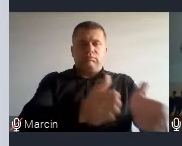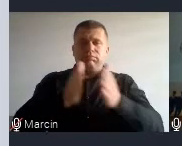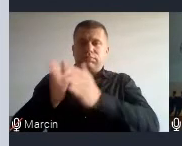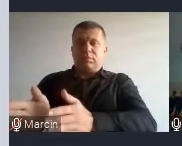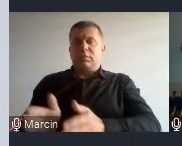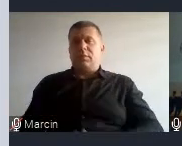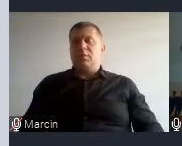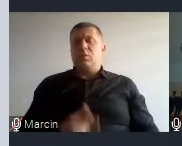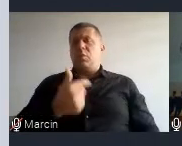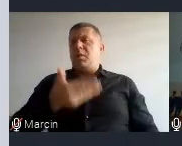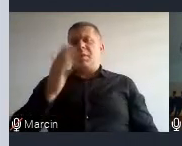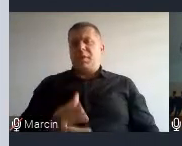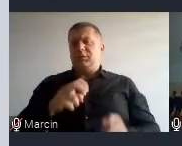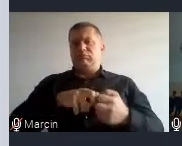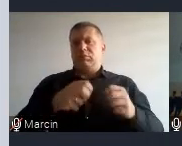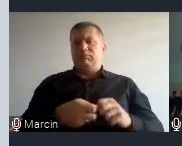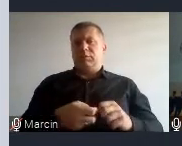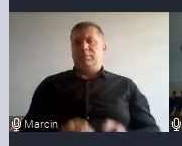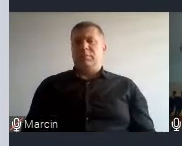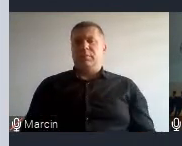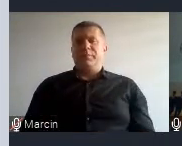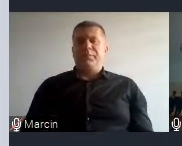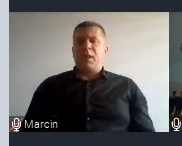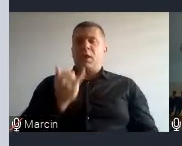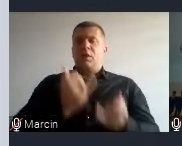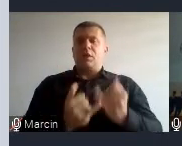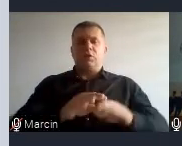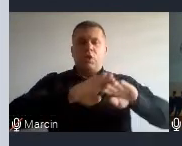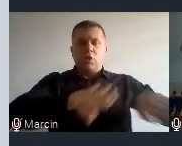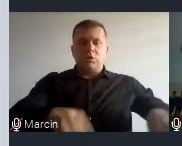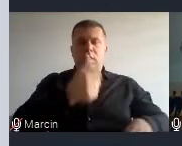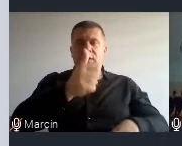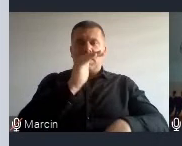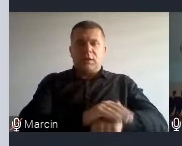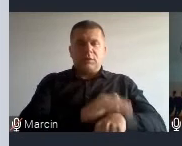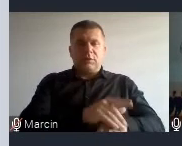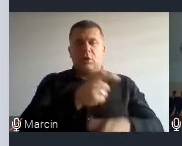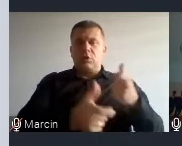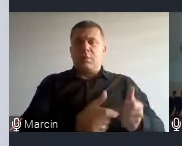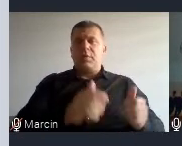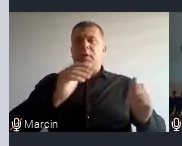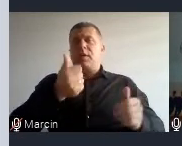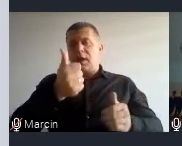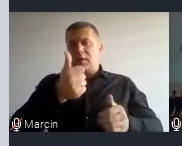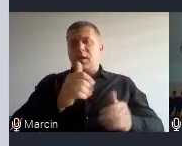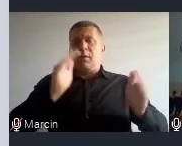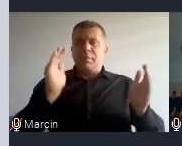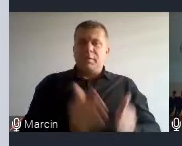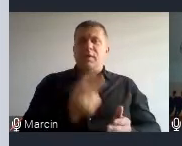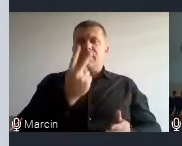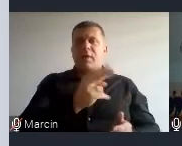nie będzie to problemem, jeśli rozdzielicie jedno zamówienie na dwa mniejsze postępowania, ale zachowacie terminy.